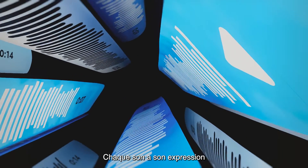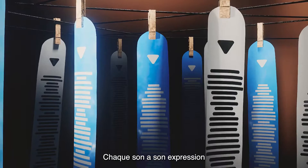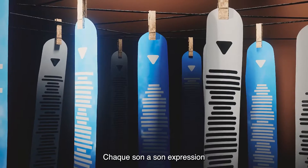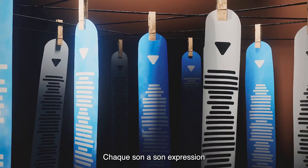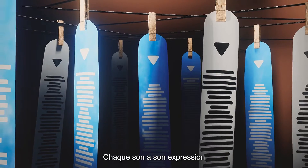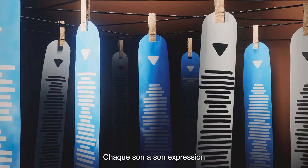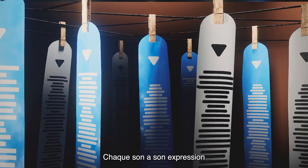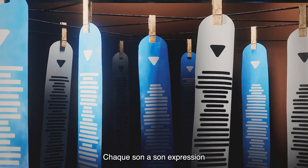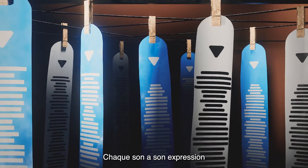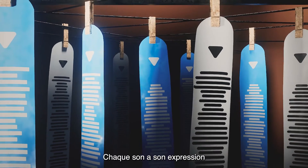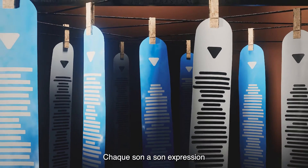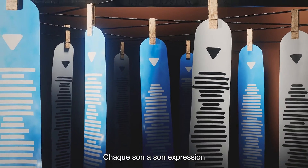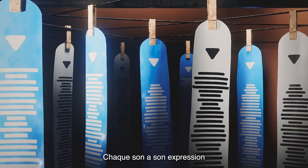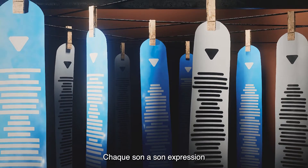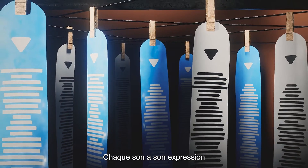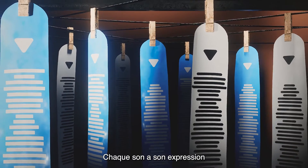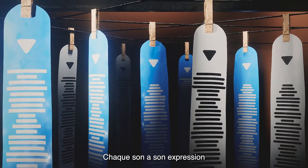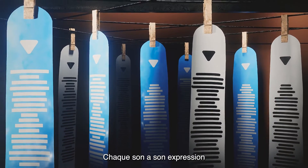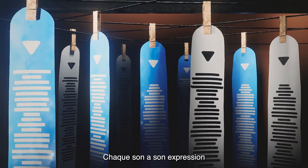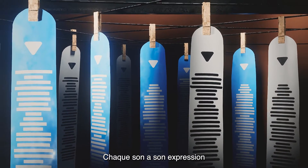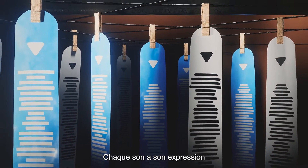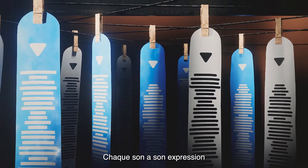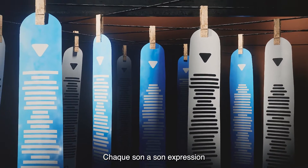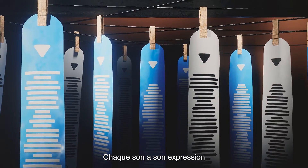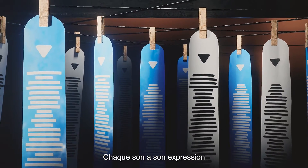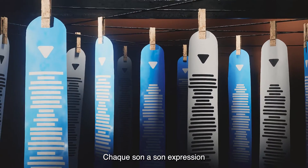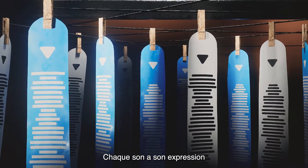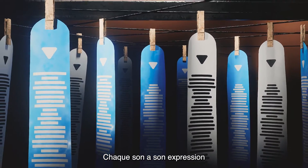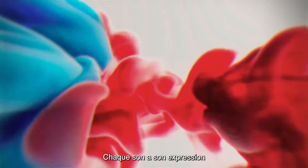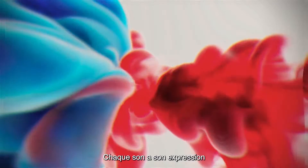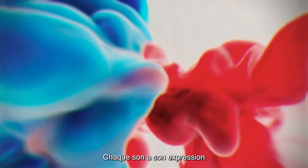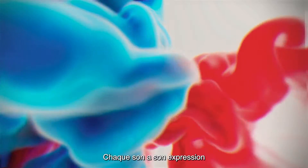Chaque son a son expression